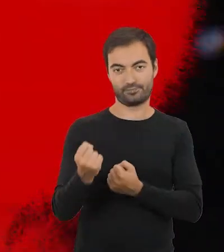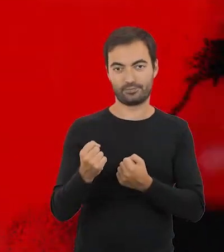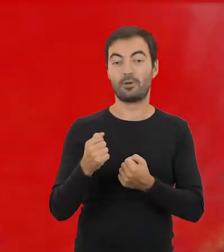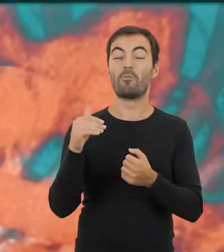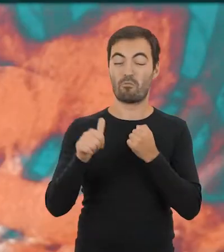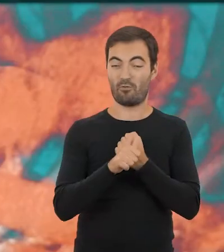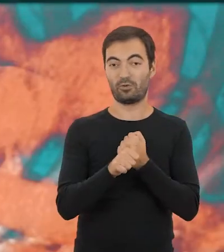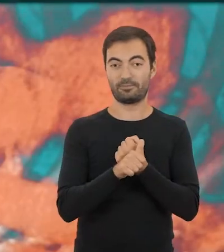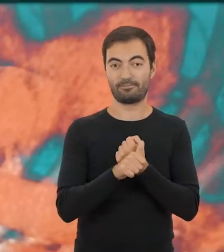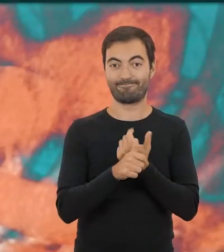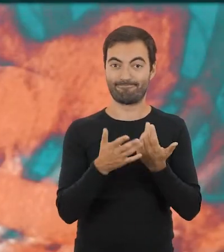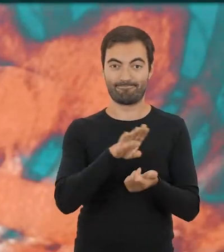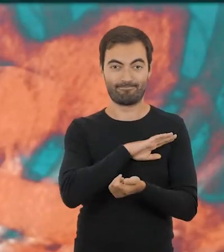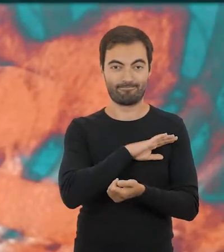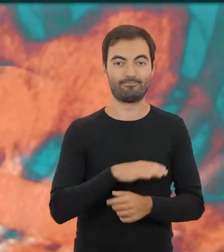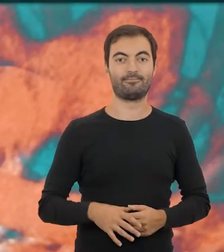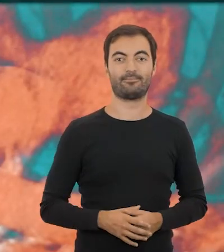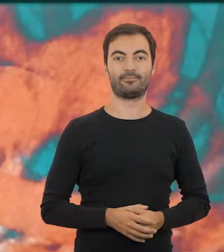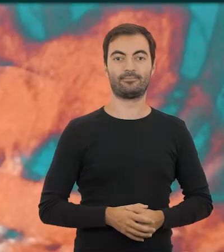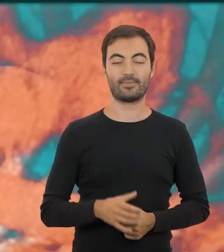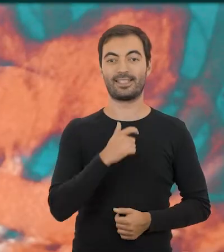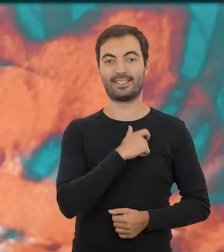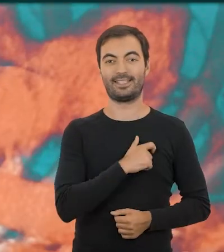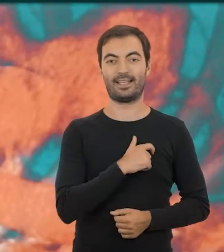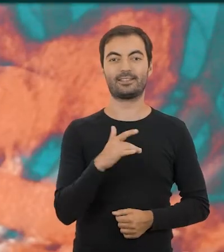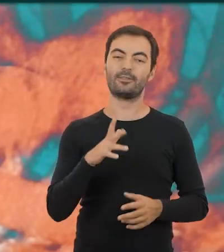Serce to pompa, która od momentu w którym zacznie pompować,